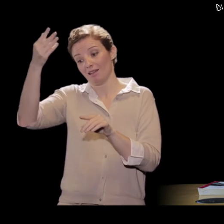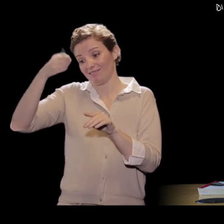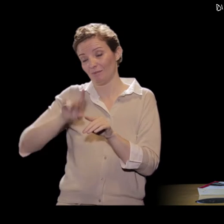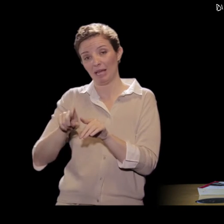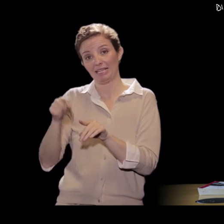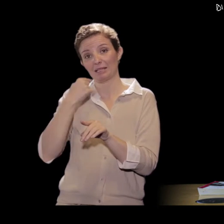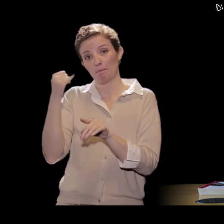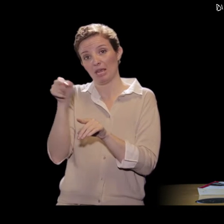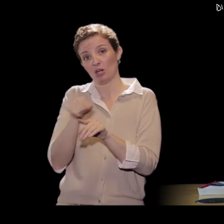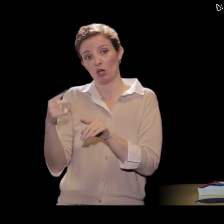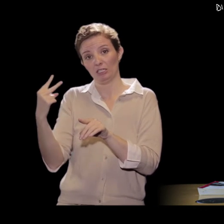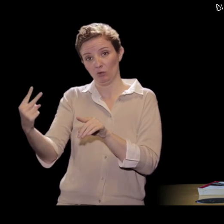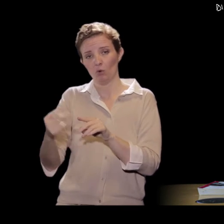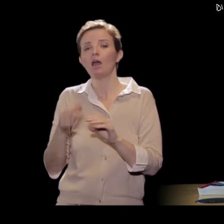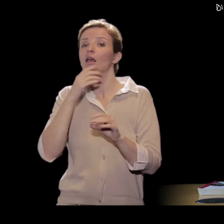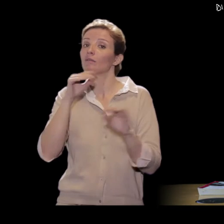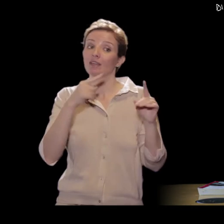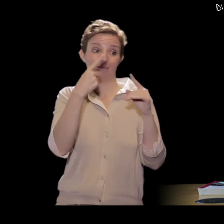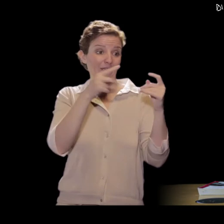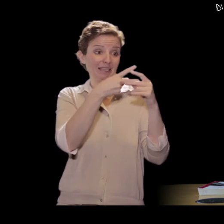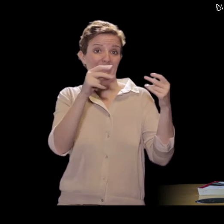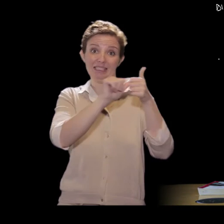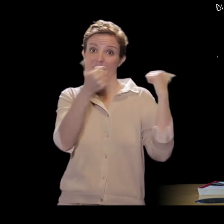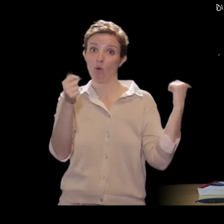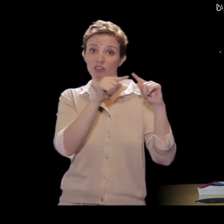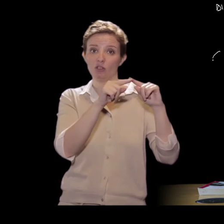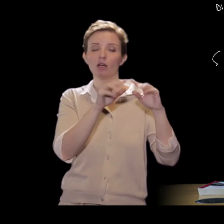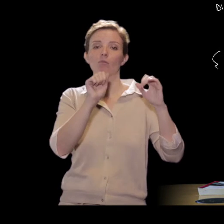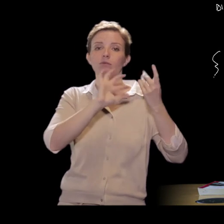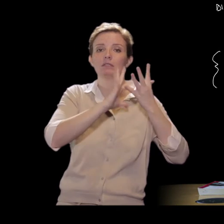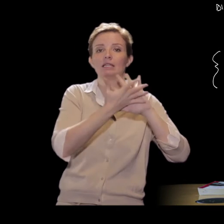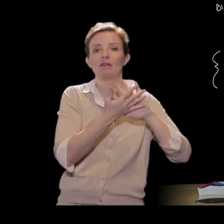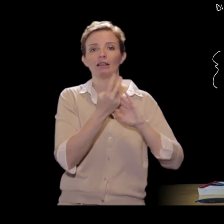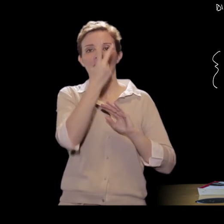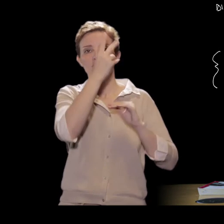Questa disequazione si trasformerà in due sistemi, come nelle equazioni.